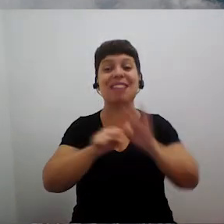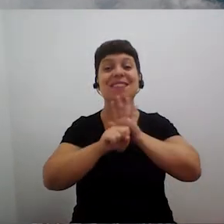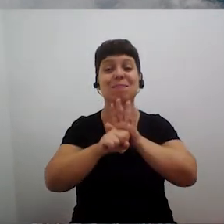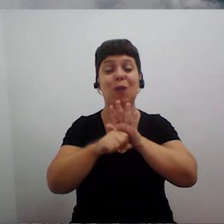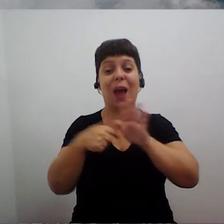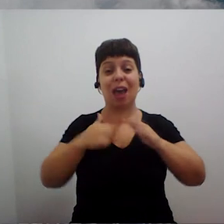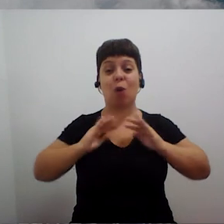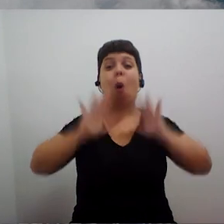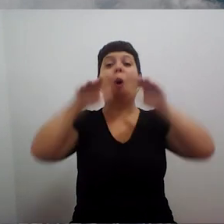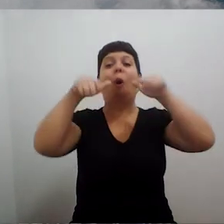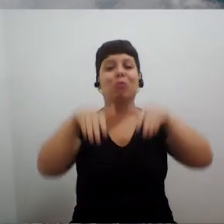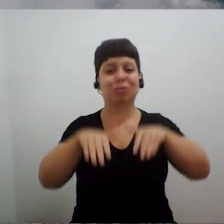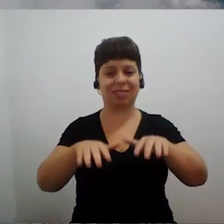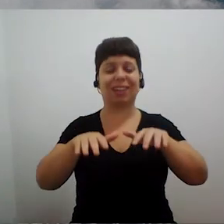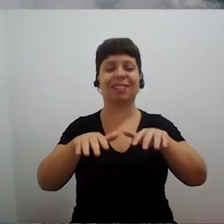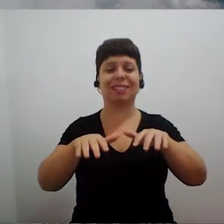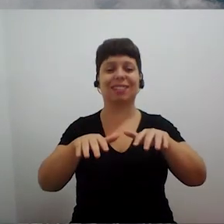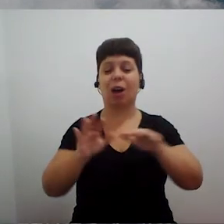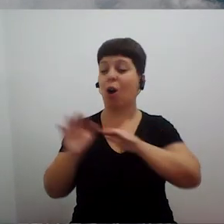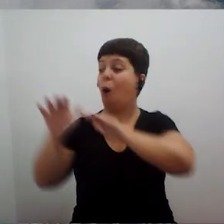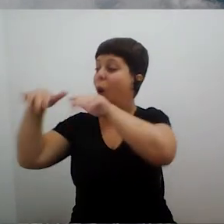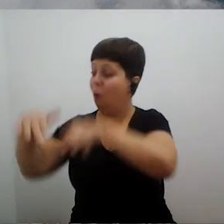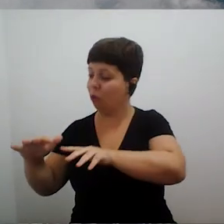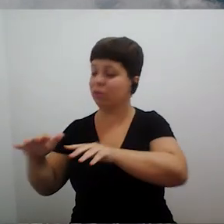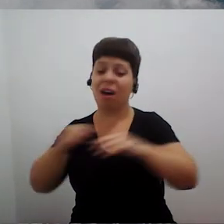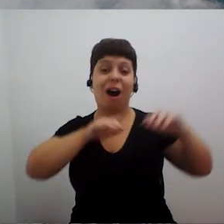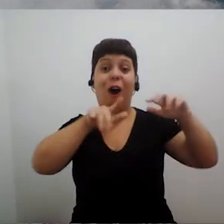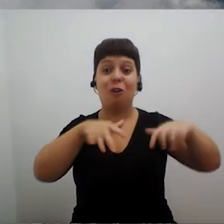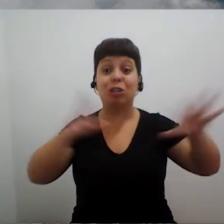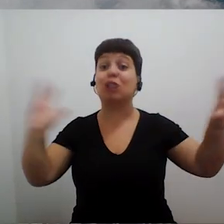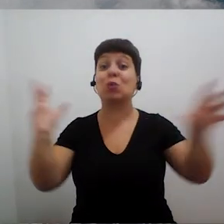as vidas são manifestações da grande vida imensurável